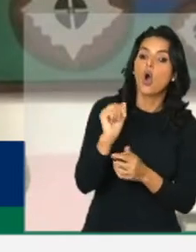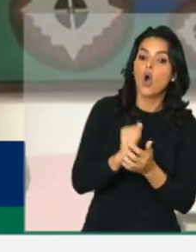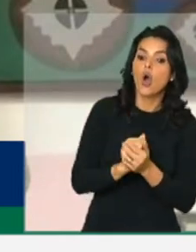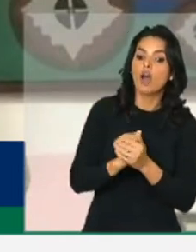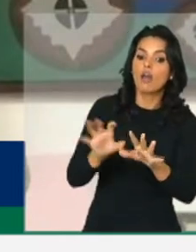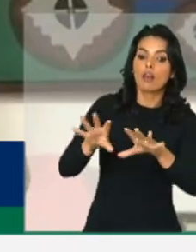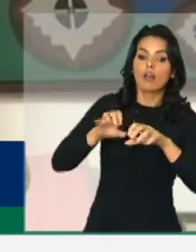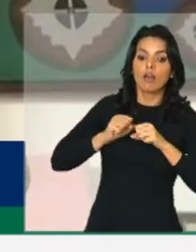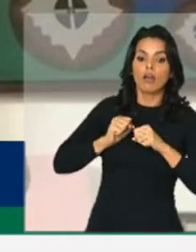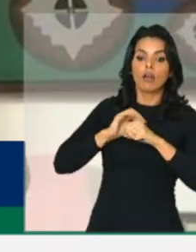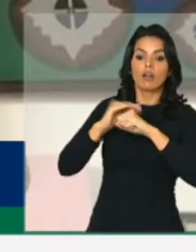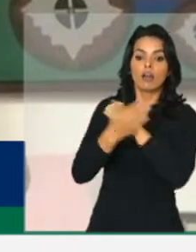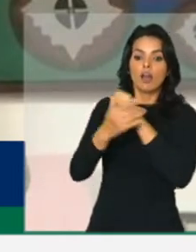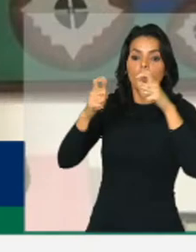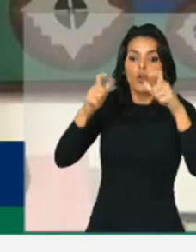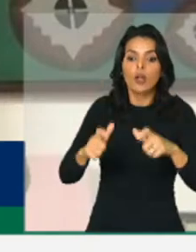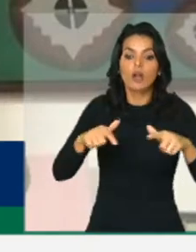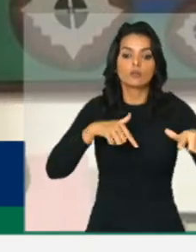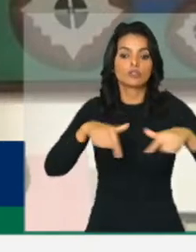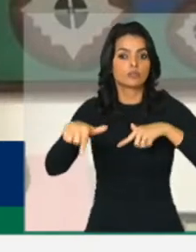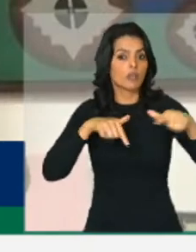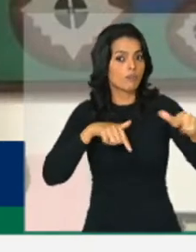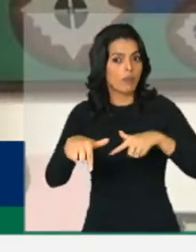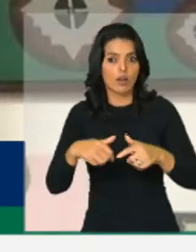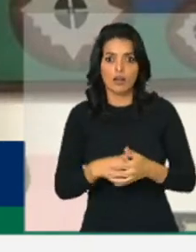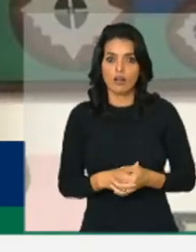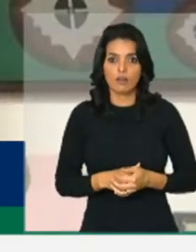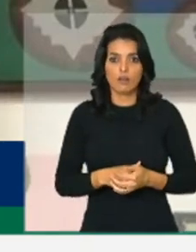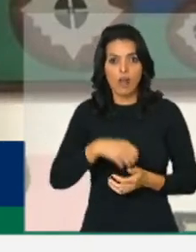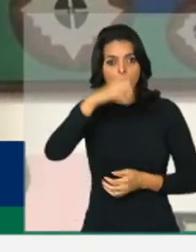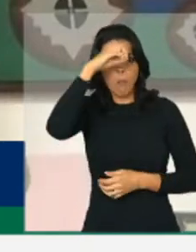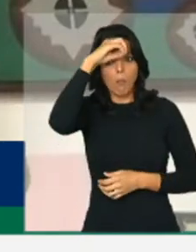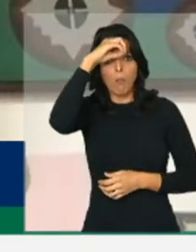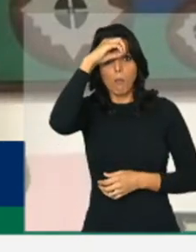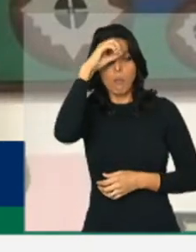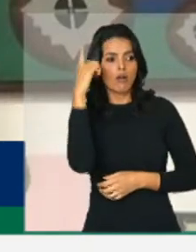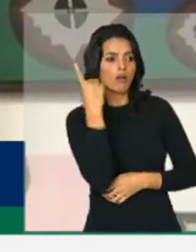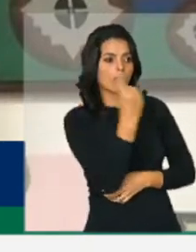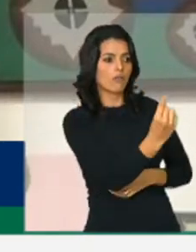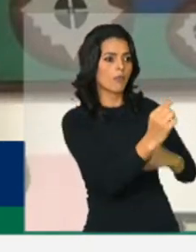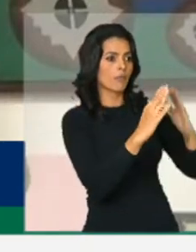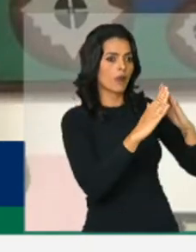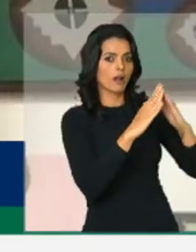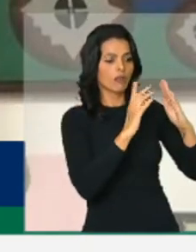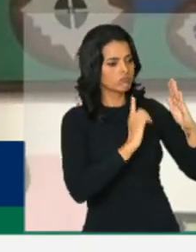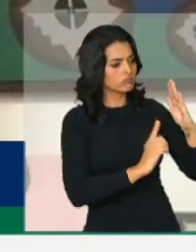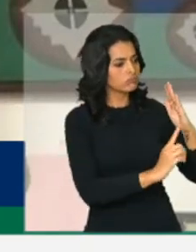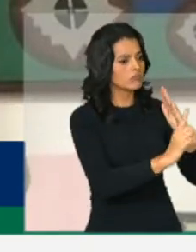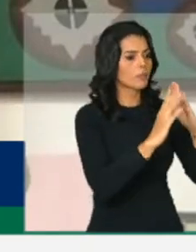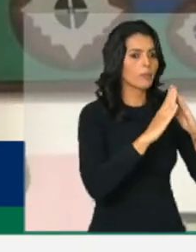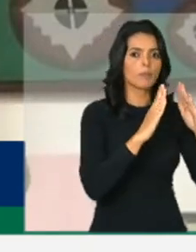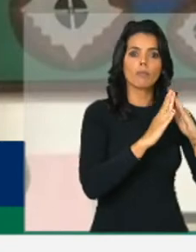MUITAS DESSAS TRABALHADORAS AINDA SEUS EMPREGADORES NÃO LHES DÃO OS DIREITOS DEVIDOS. COMO NÓS PODEMOS... FESTEJO